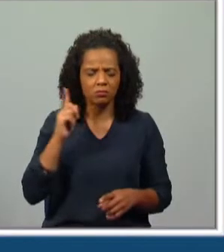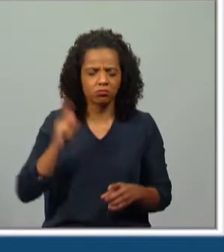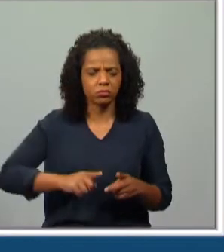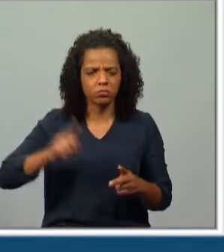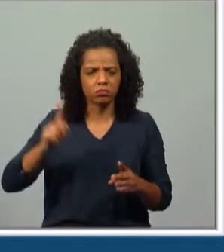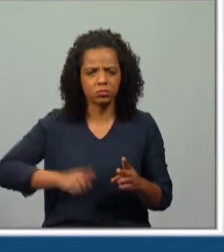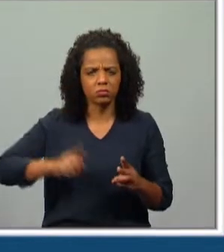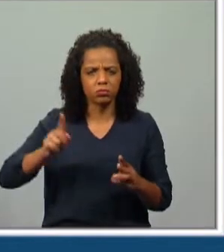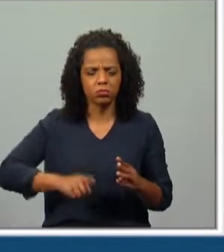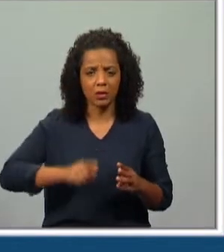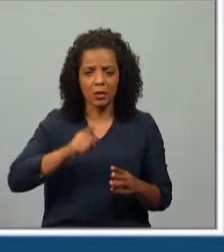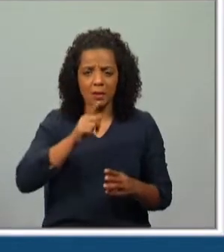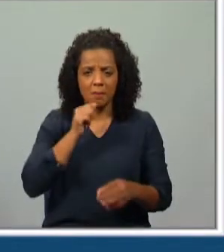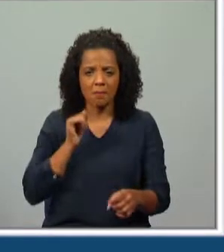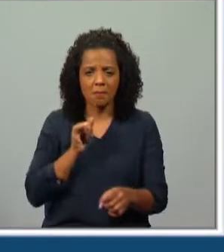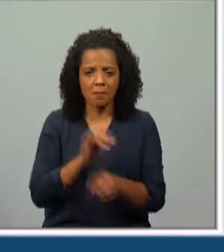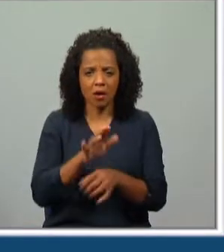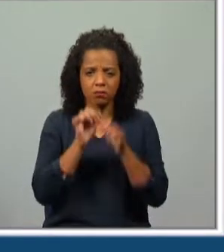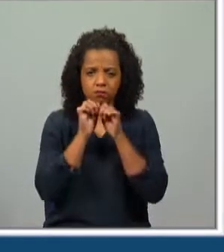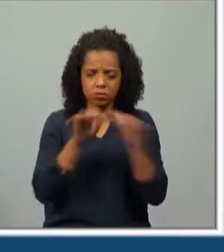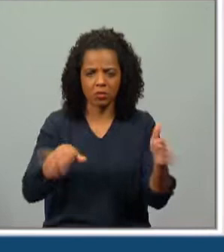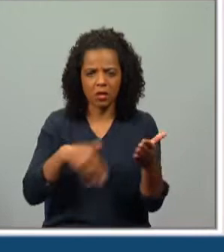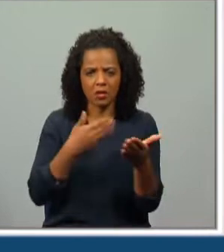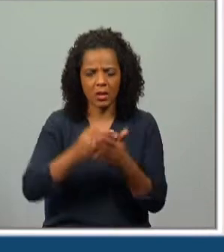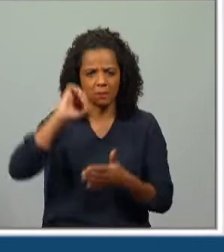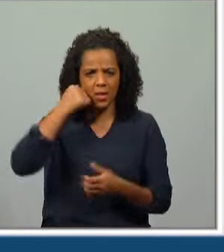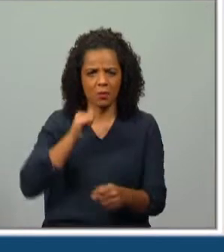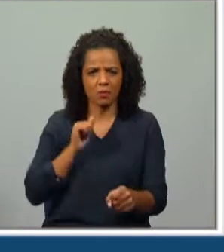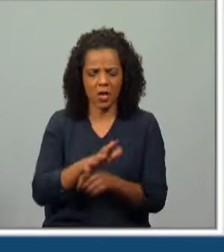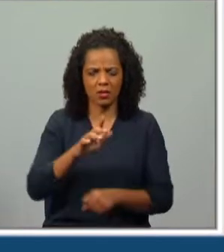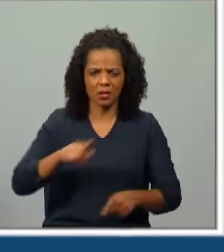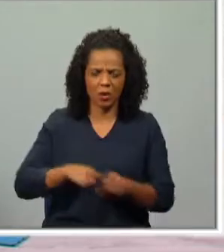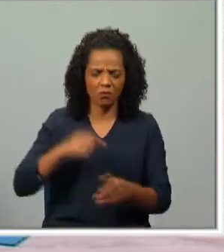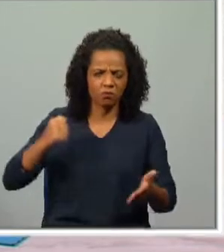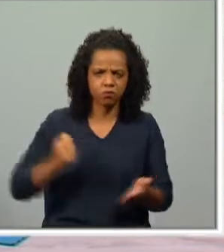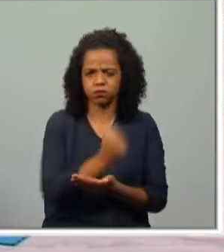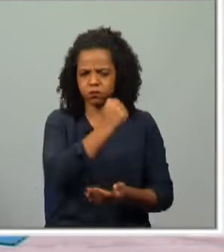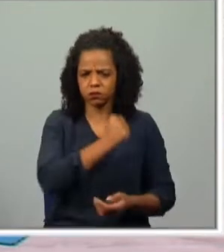mar e que provoca graves desastres ambientais como se fosse uma maldição 海上並造成嚴重災害環境彷彿是一種詛咒